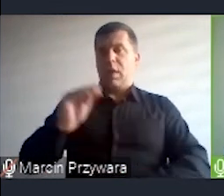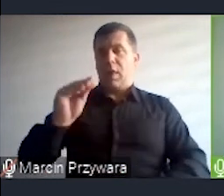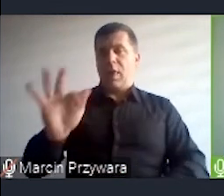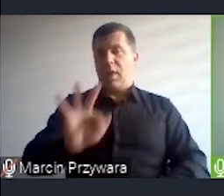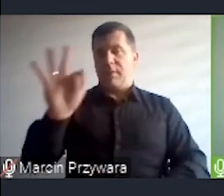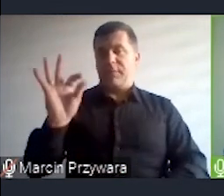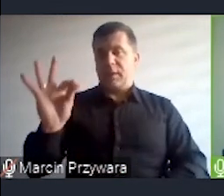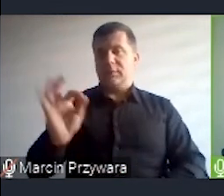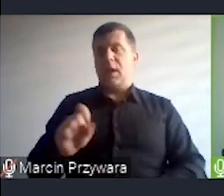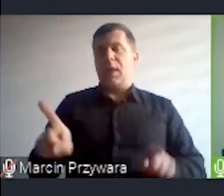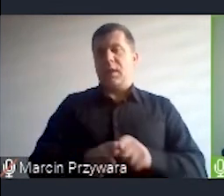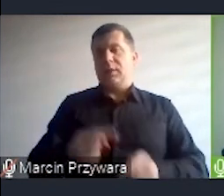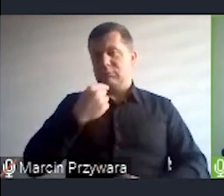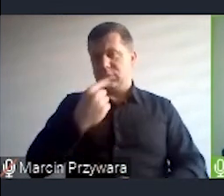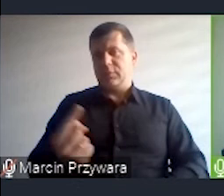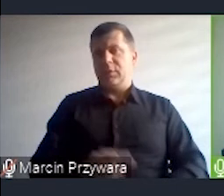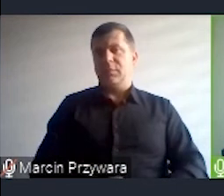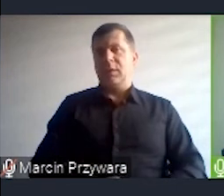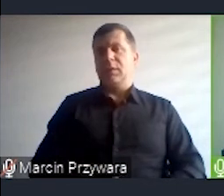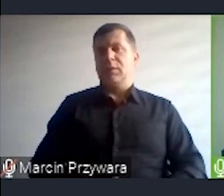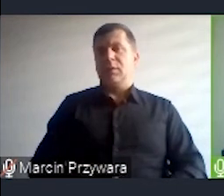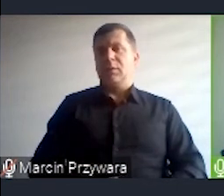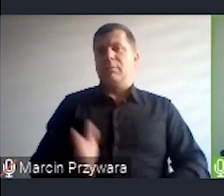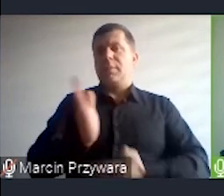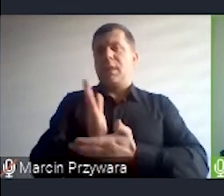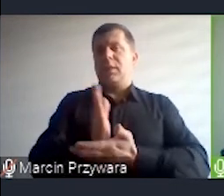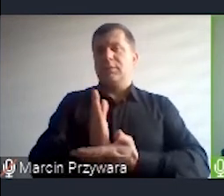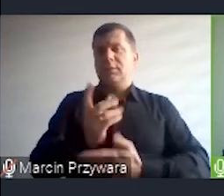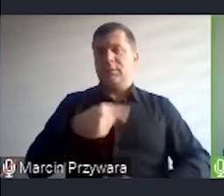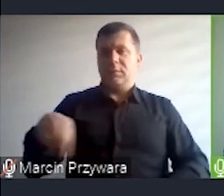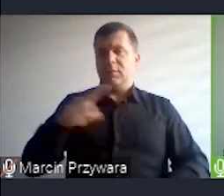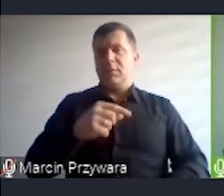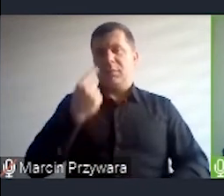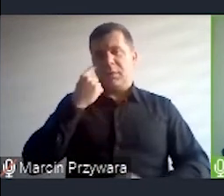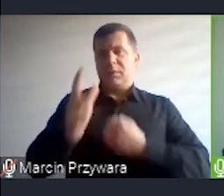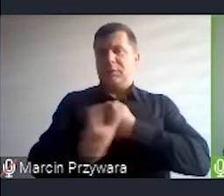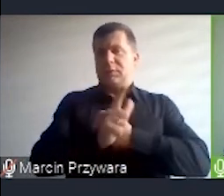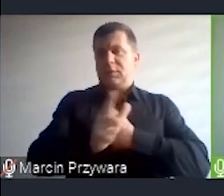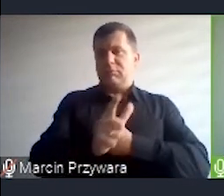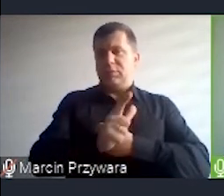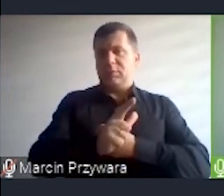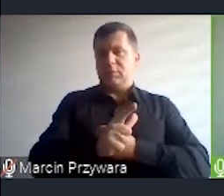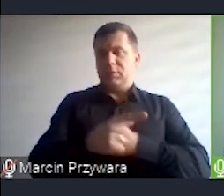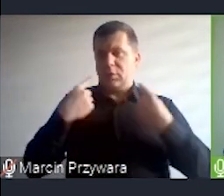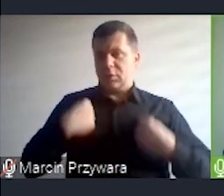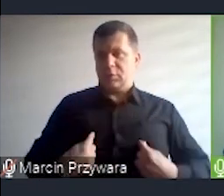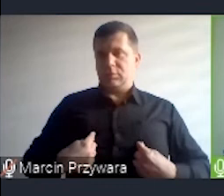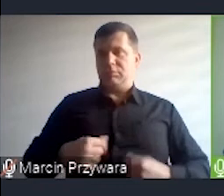ale też zaznaczam bo zakładam, że pośród prawie 70 Państwa, którzy sę tu znajdujecie,